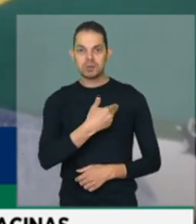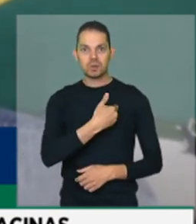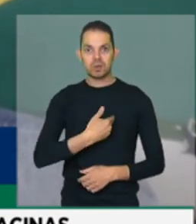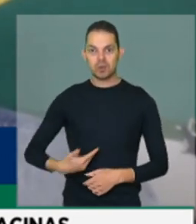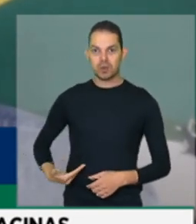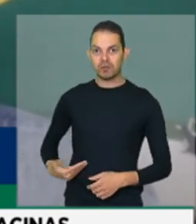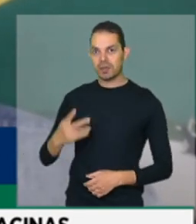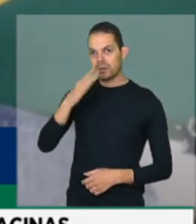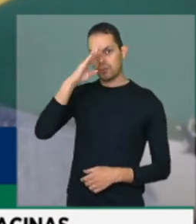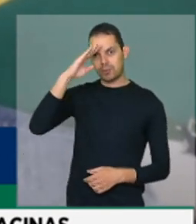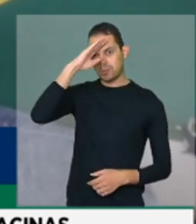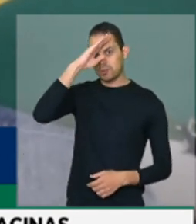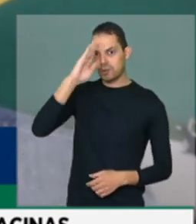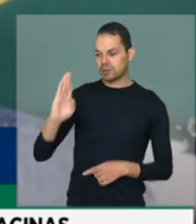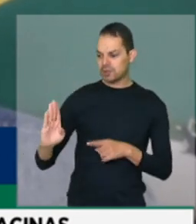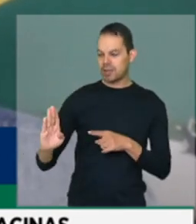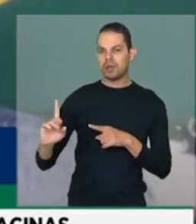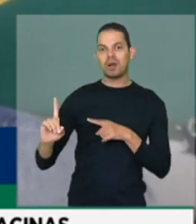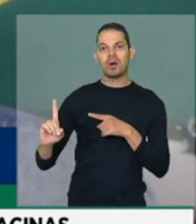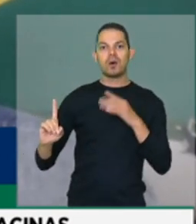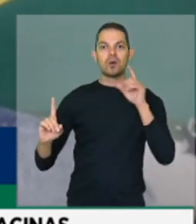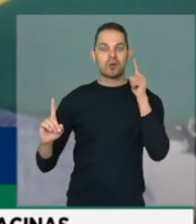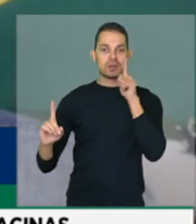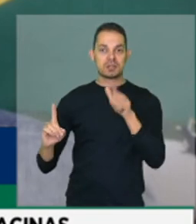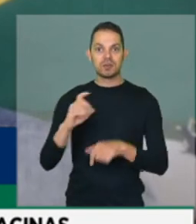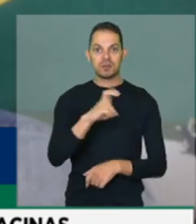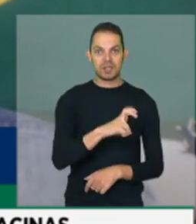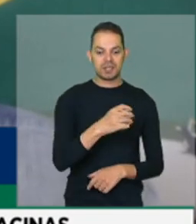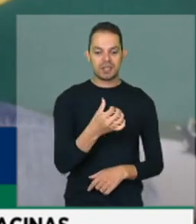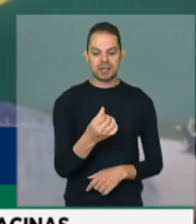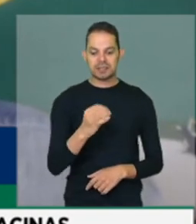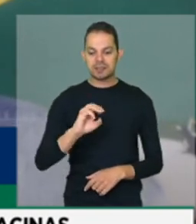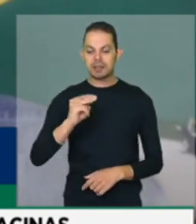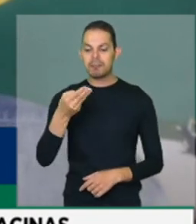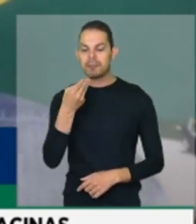BRASIL, O GOVERNO BOLSONARO JÁ CONSEGUIU 560 MILHÕES. MAS ISSO NÃO VAI CHOVER DE UMA HORA PARA OUTRA NO NOSSO